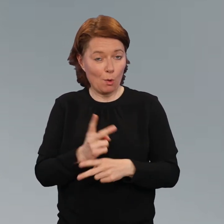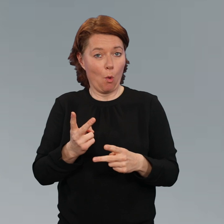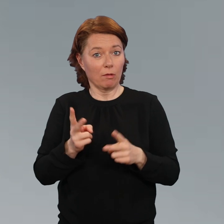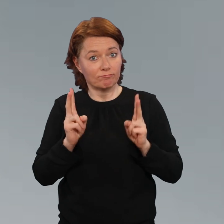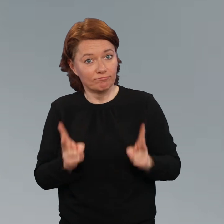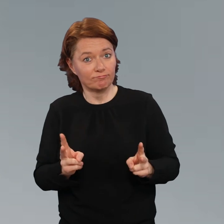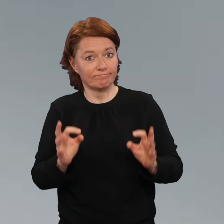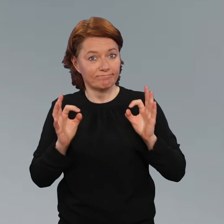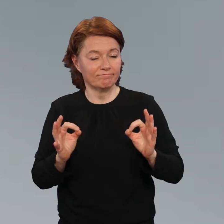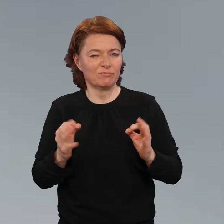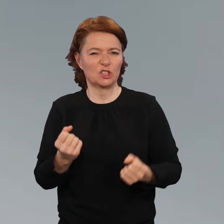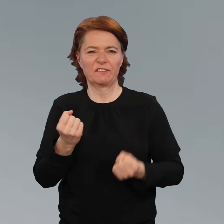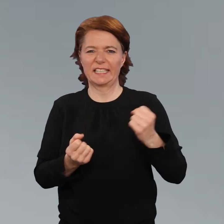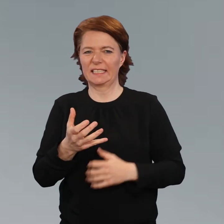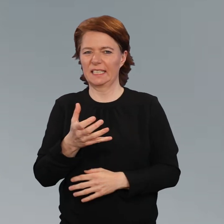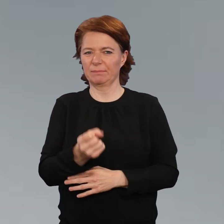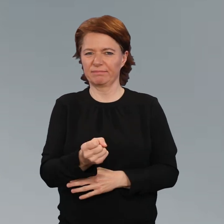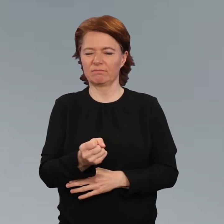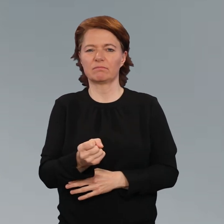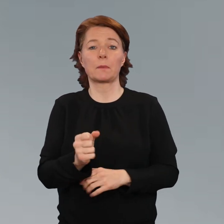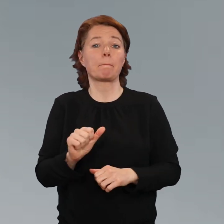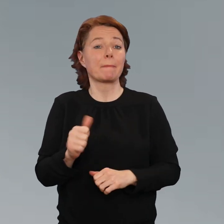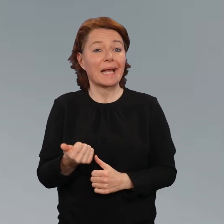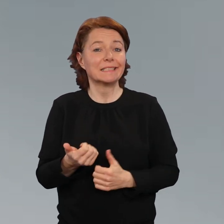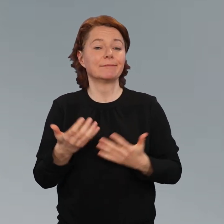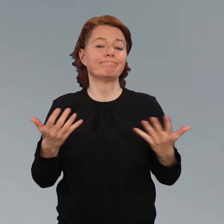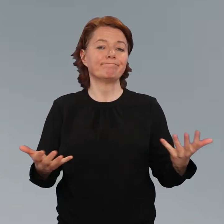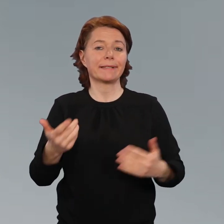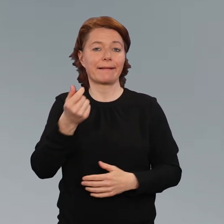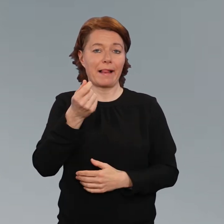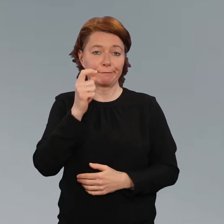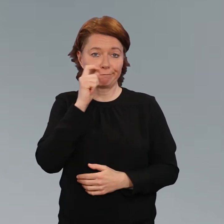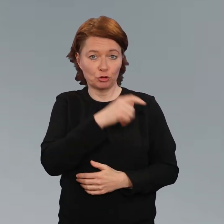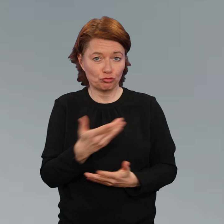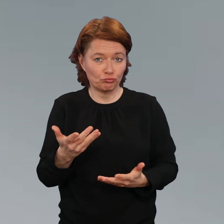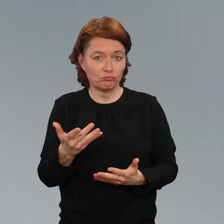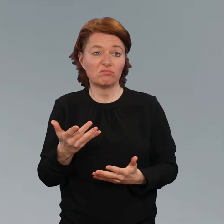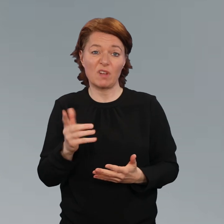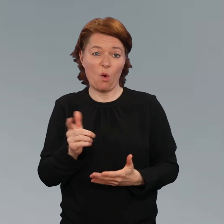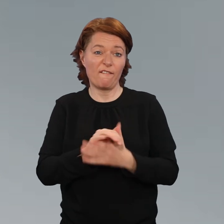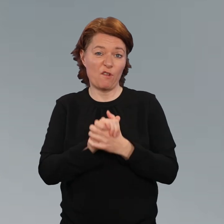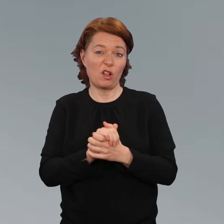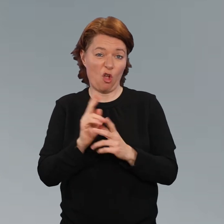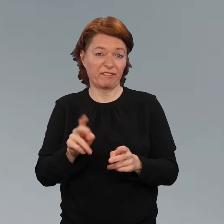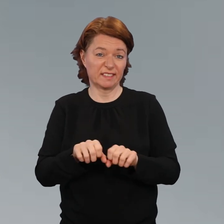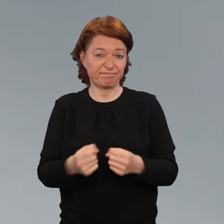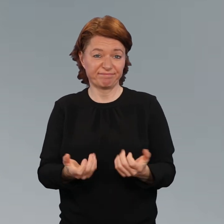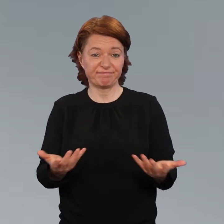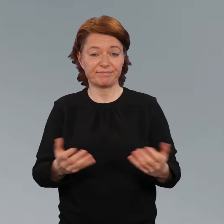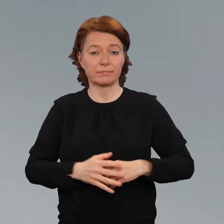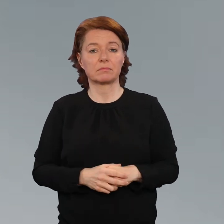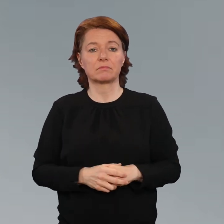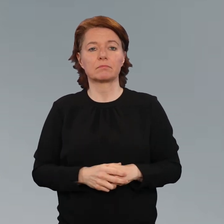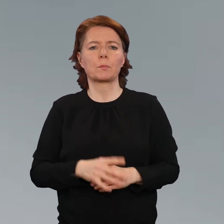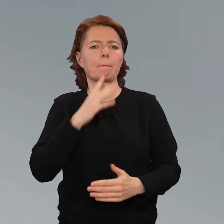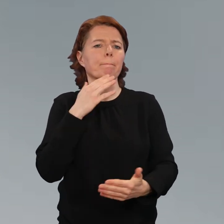stattgefunden hat. Fest steht meist nur: Das Geld ist weg, die Freundschaft meistens auch. Wenn beispielsweise Produkte